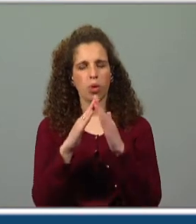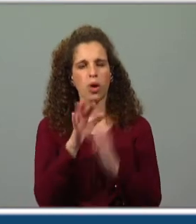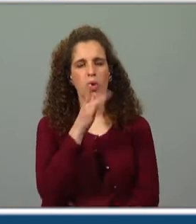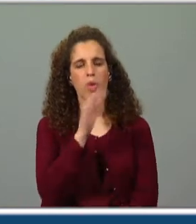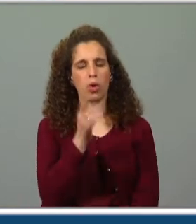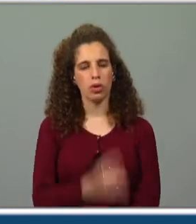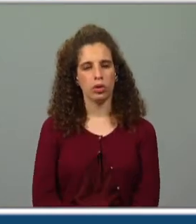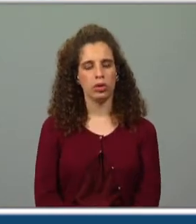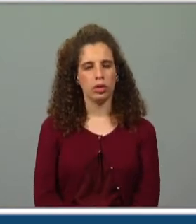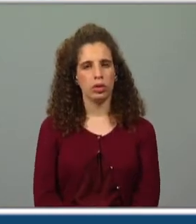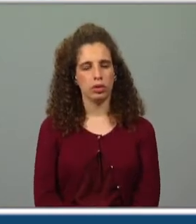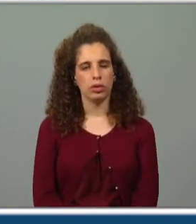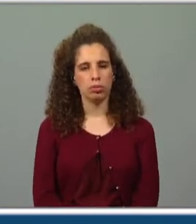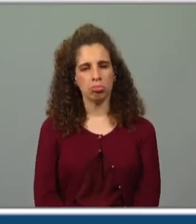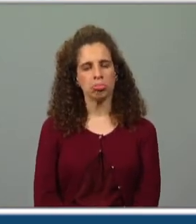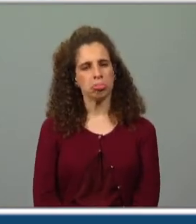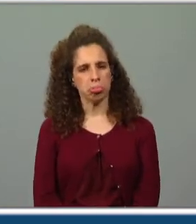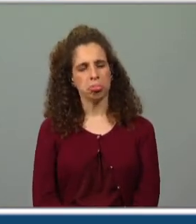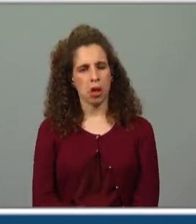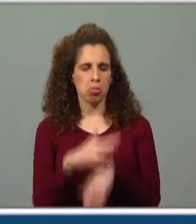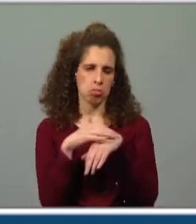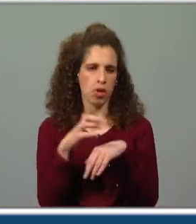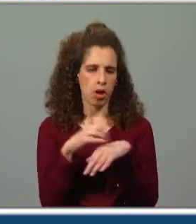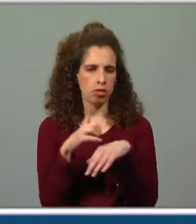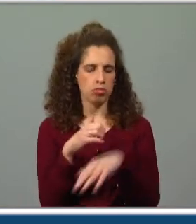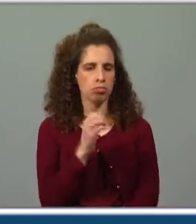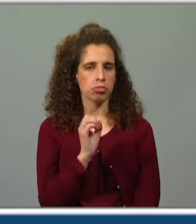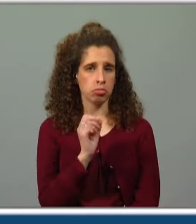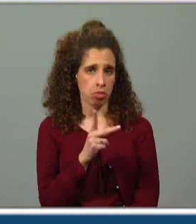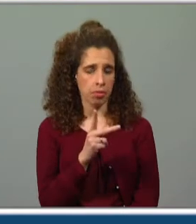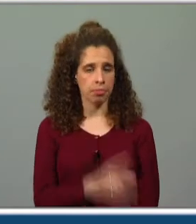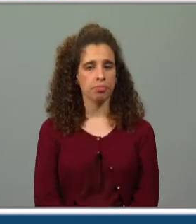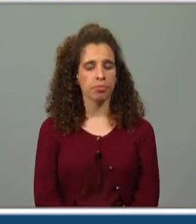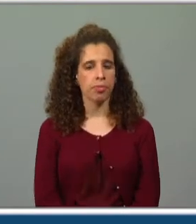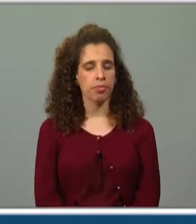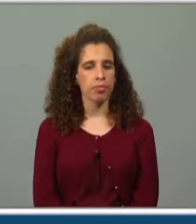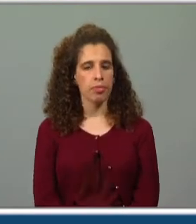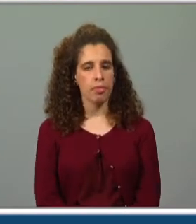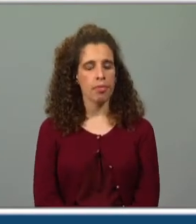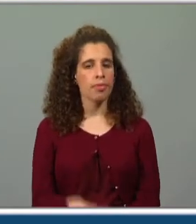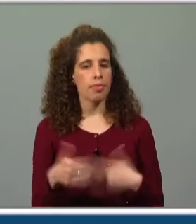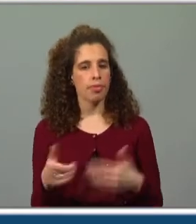sim alaranjado correto pai temos também o 是的橘子正確的爸爸我們也有